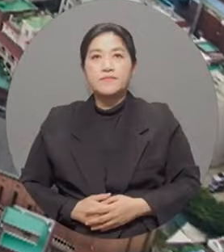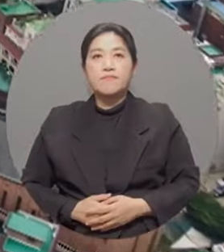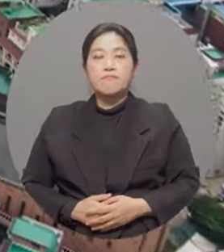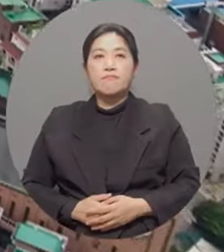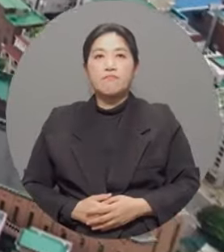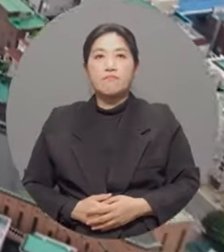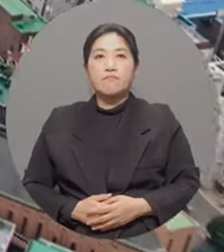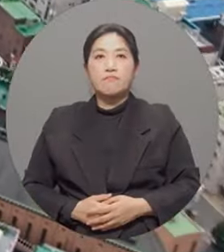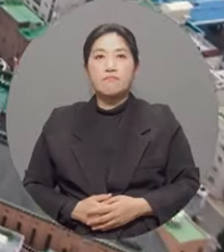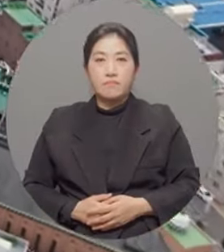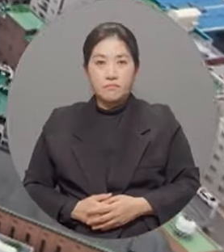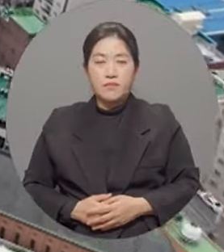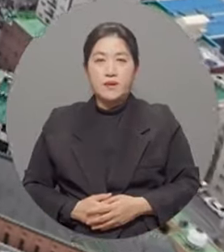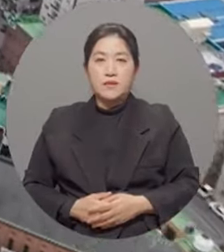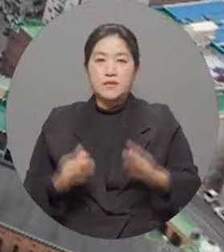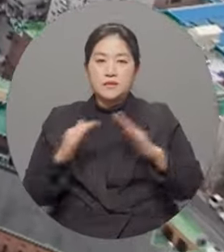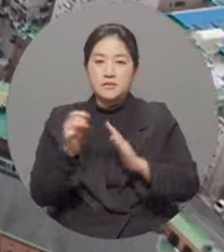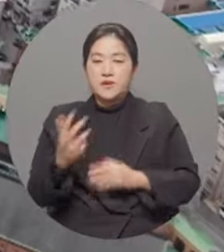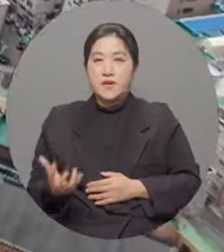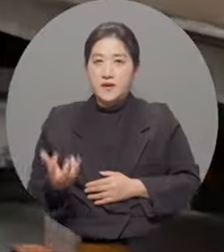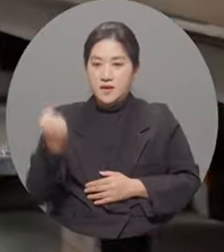김세영 기자가 보도합니다.